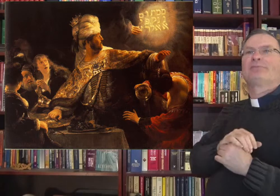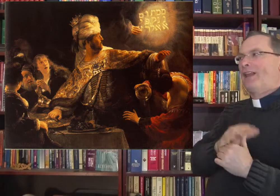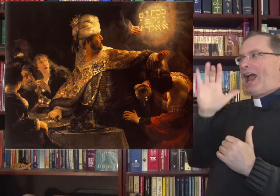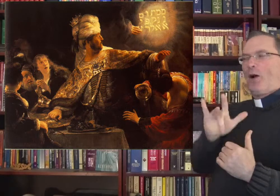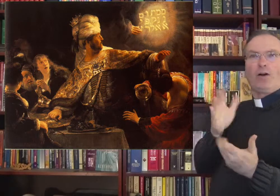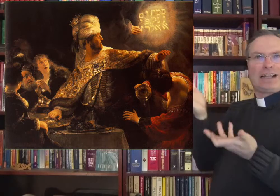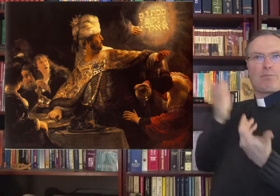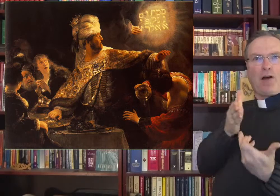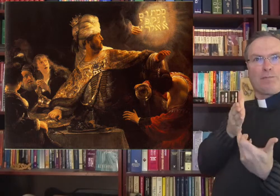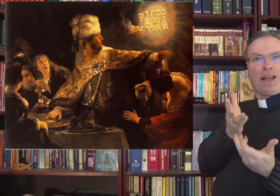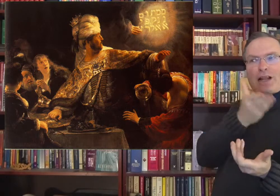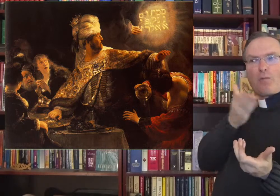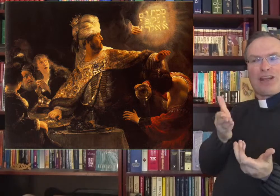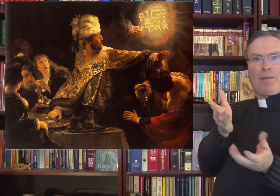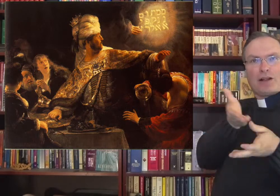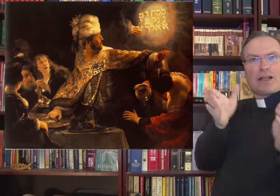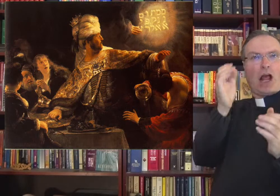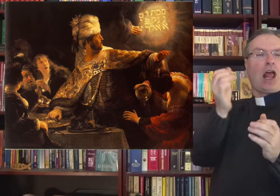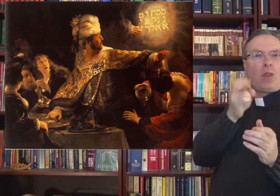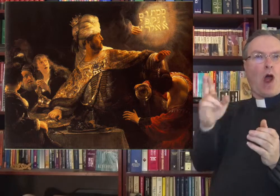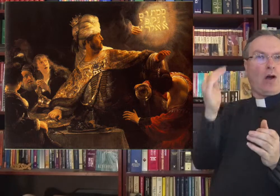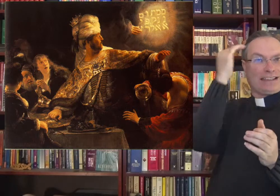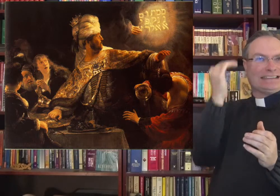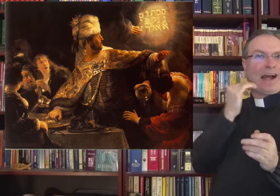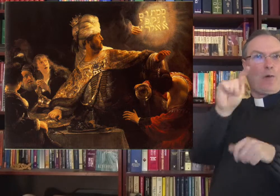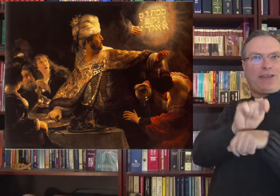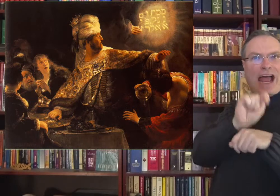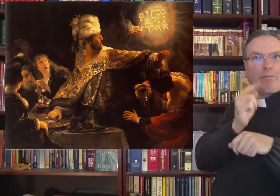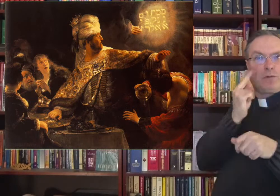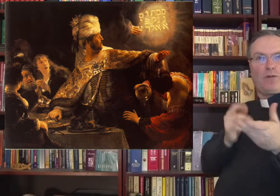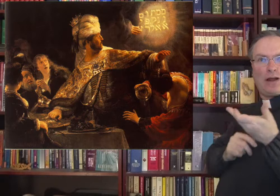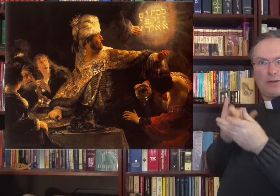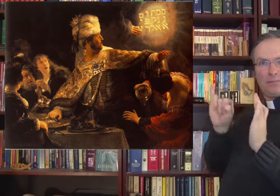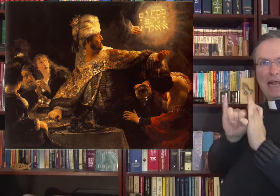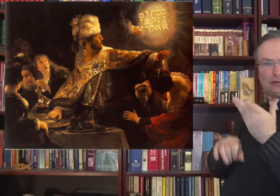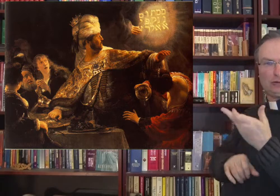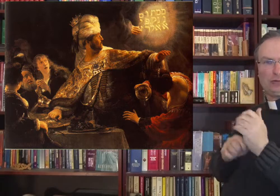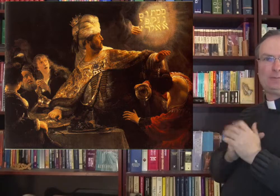À cause qu’il apportait les objets d'or saint du temple qu'on voit dans l'image.